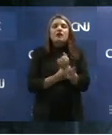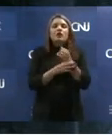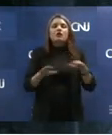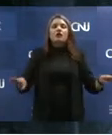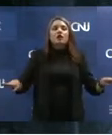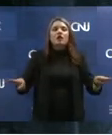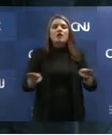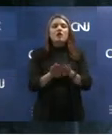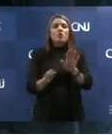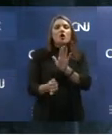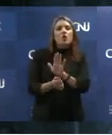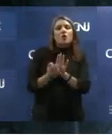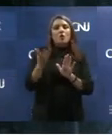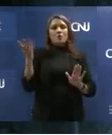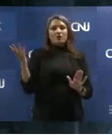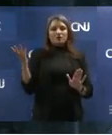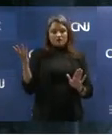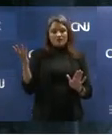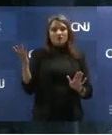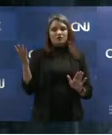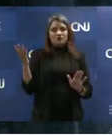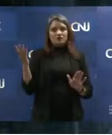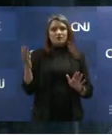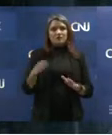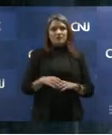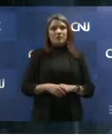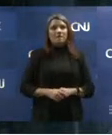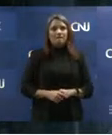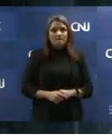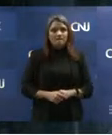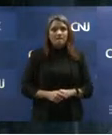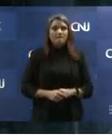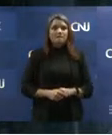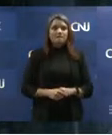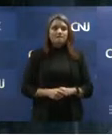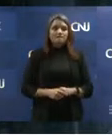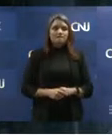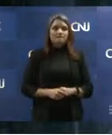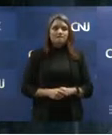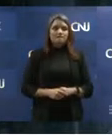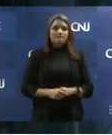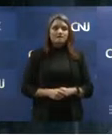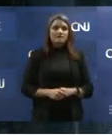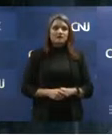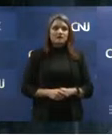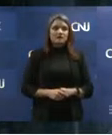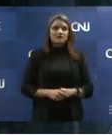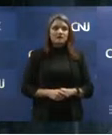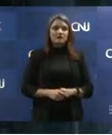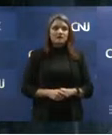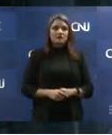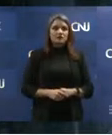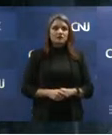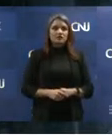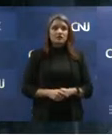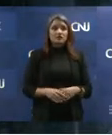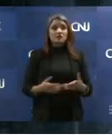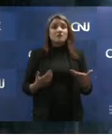A sétima da classe Y. 9ª da classe X. 11ª da classe Y. Então, há três anos